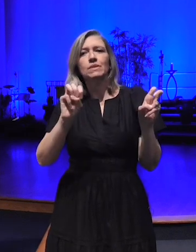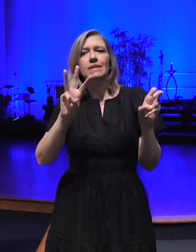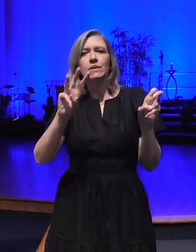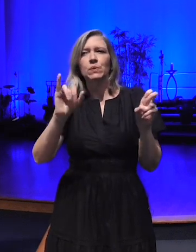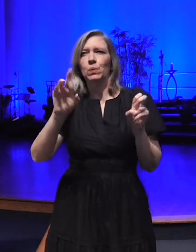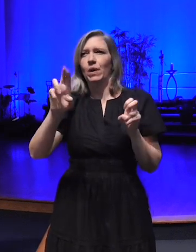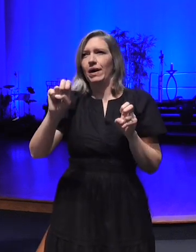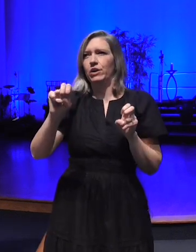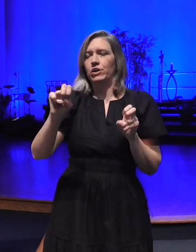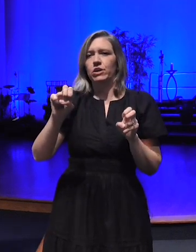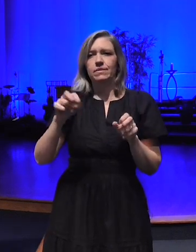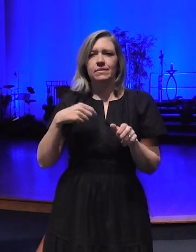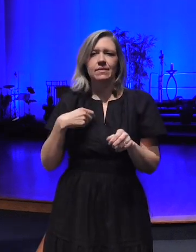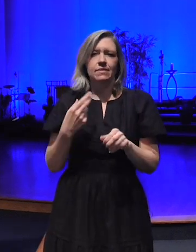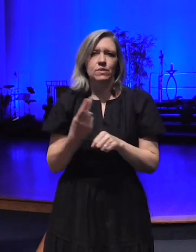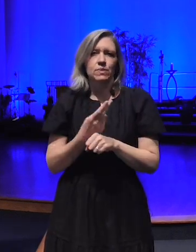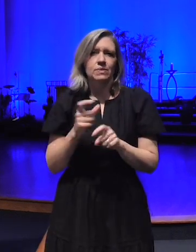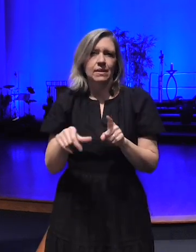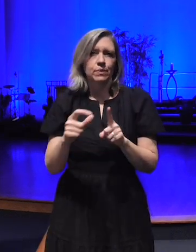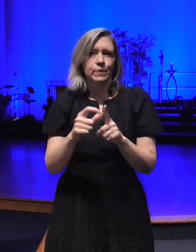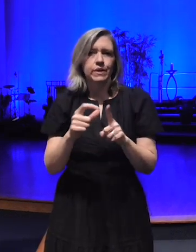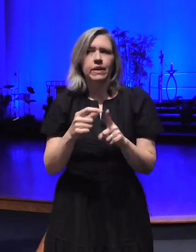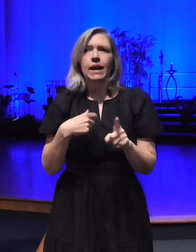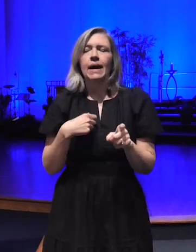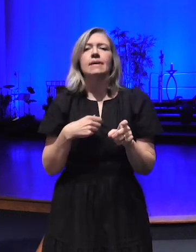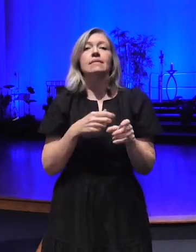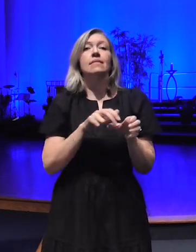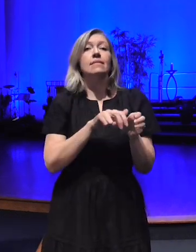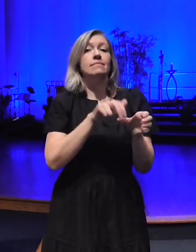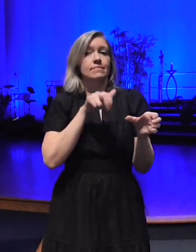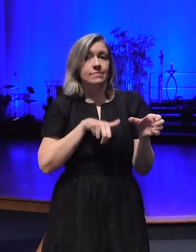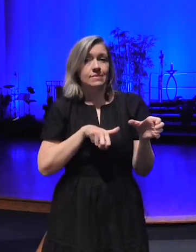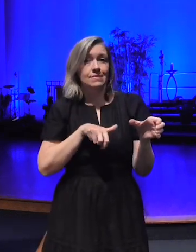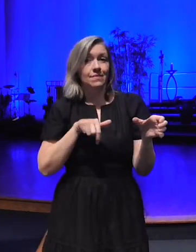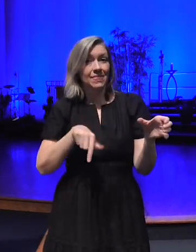salir de este tipo de ministerio y entregárselo a las manos impecables de la Dra. Michelle y el Reverendo Josh